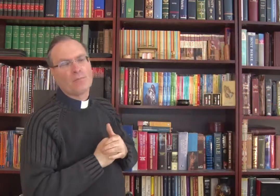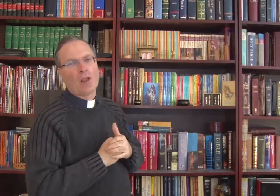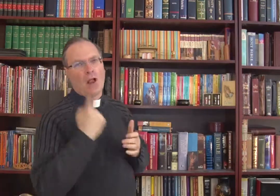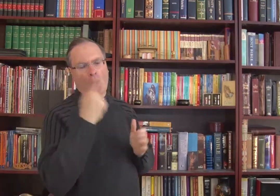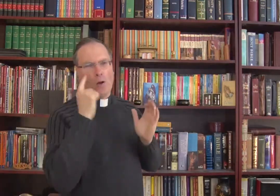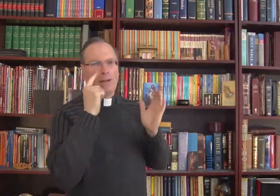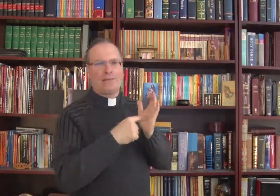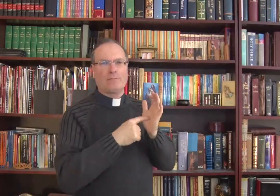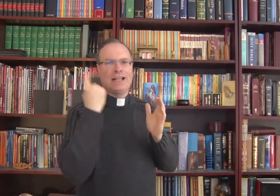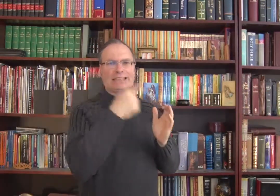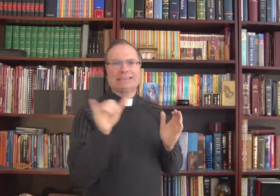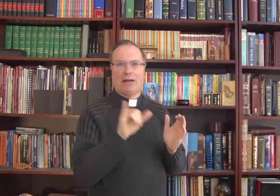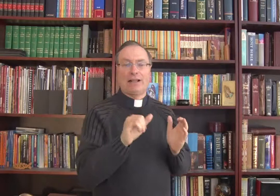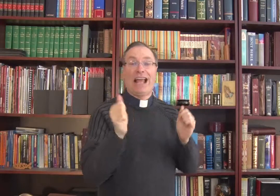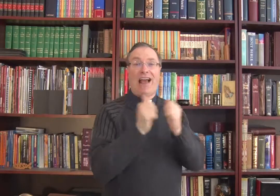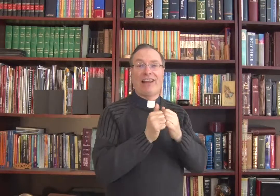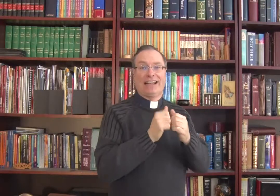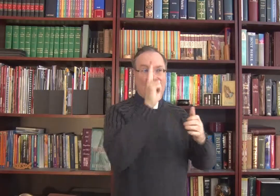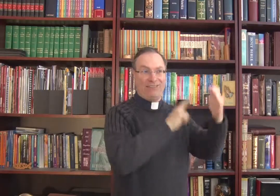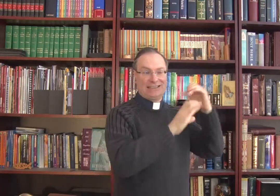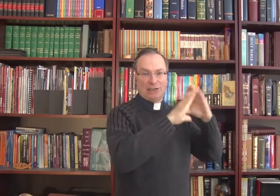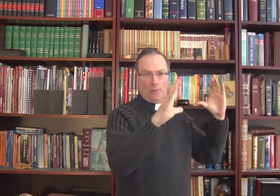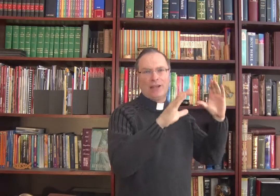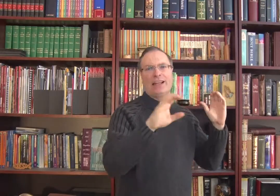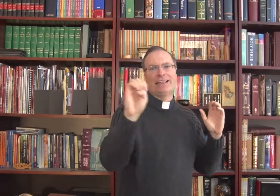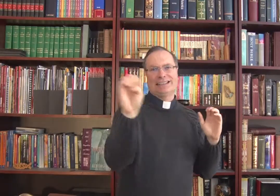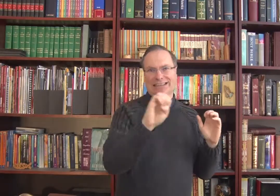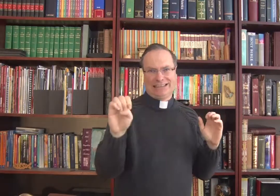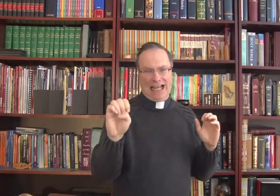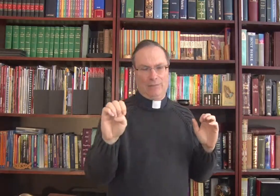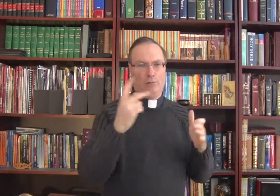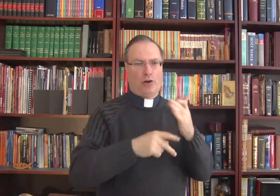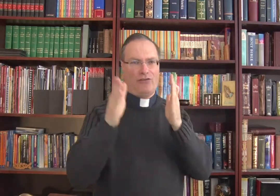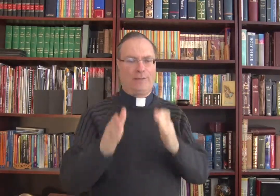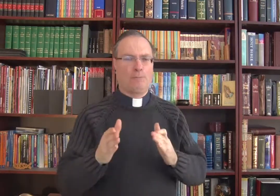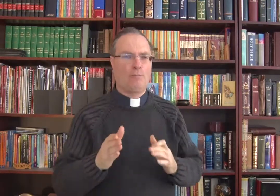On remarque la ressemblance avec la vision d’Ézéchiel le prophète: